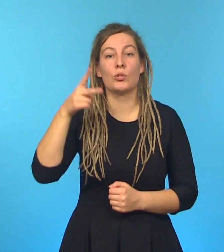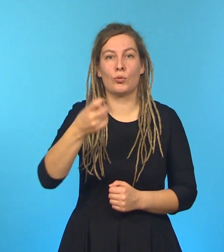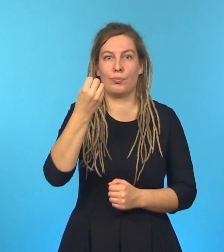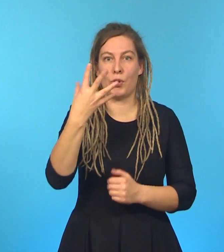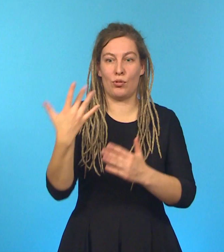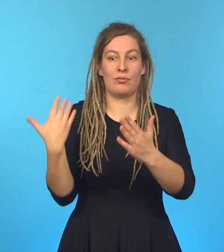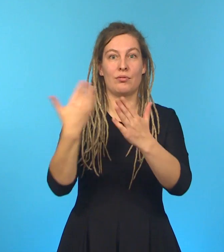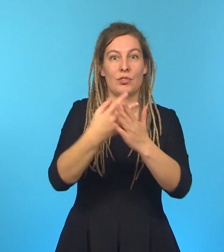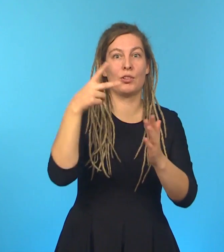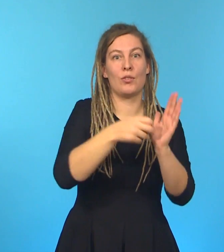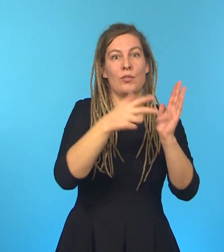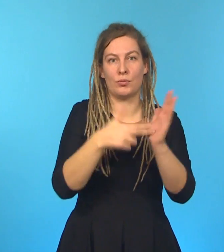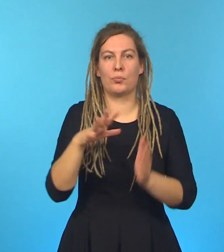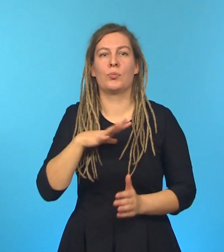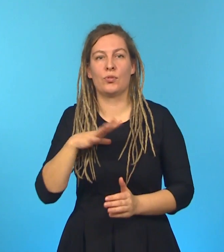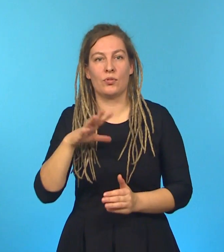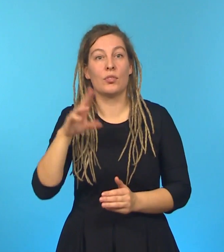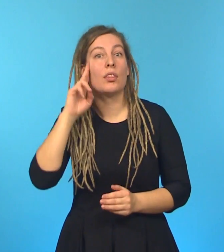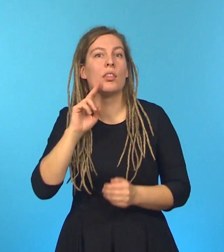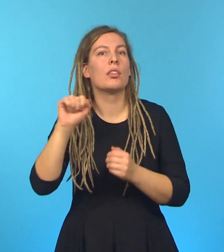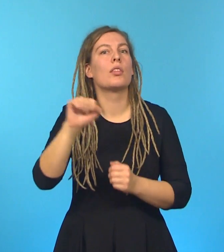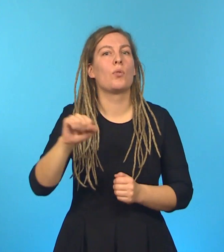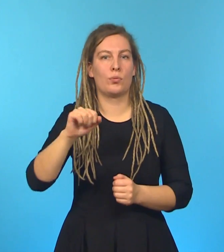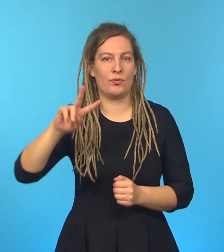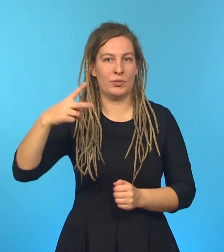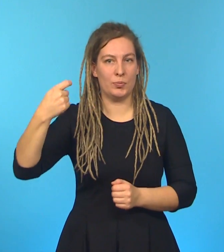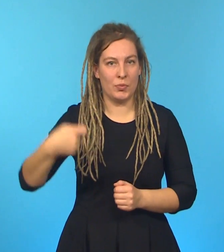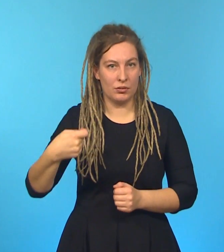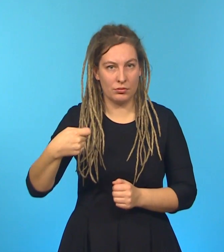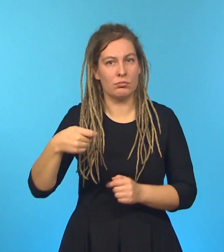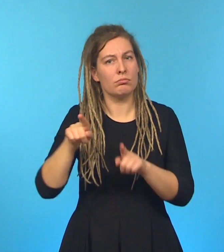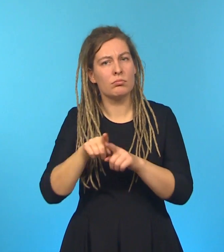Nuo 2015-ųjų jis buvo draugijos viceprezidentu,